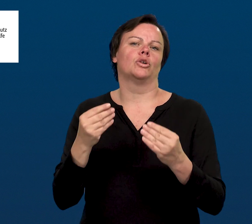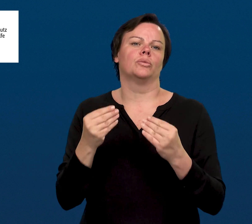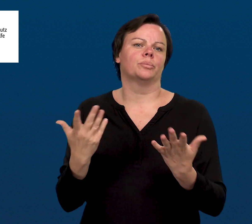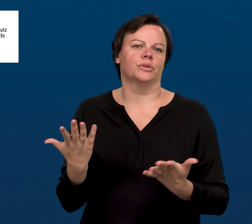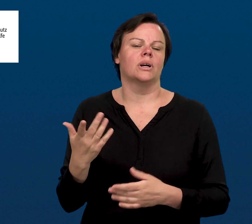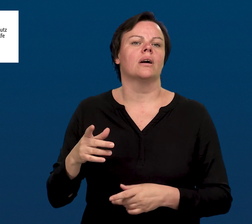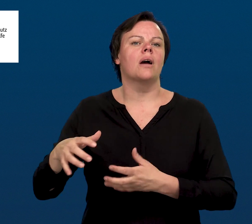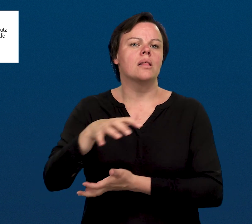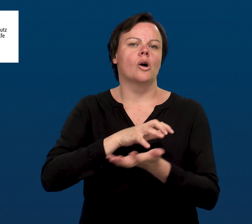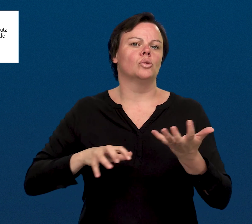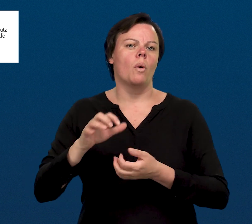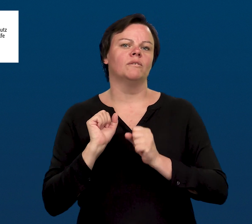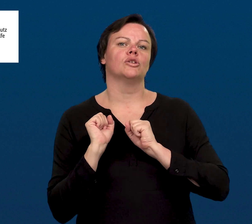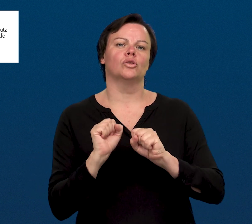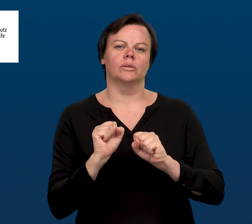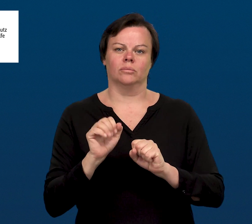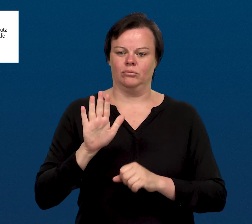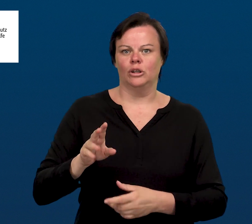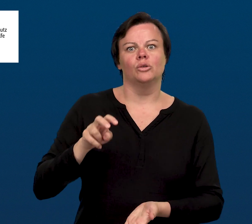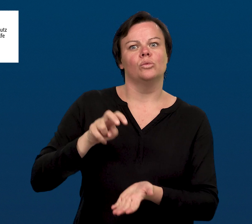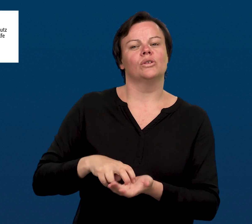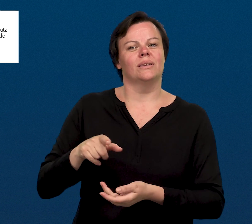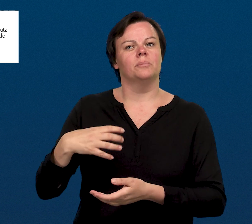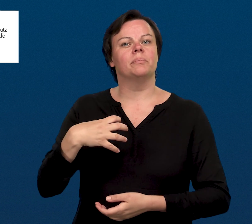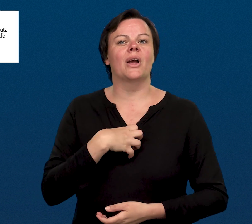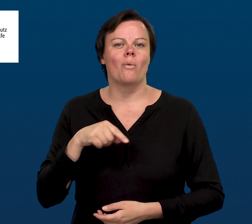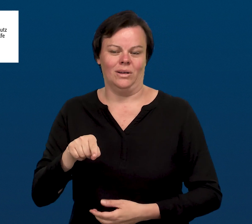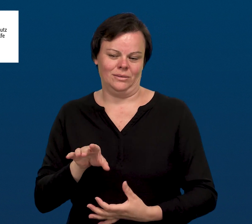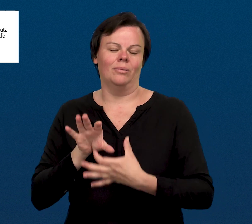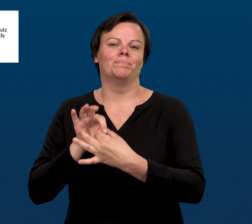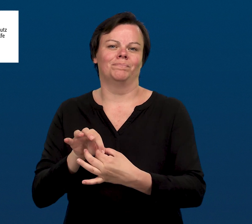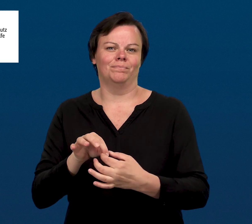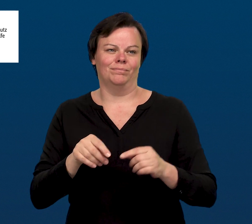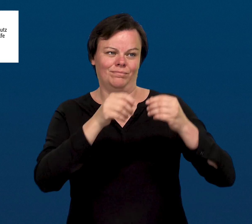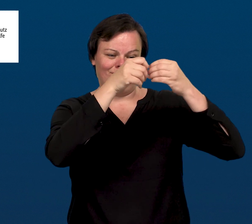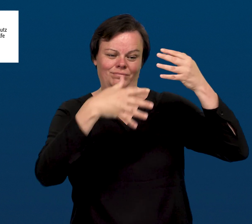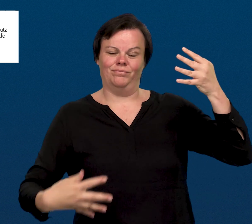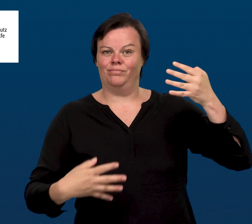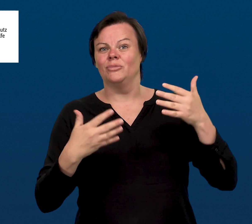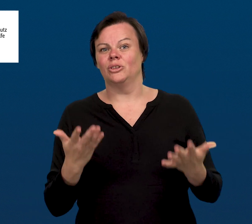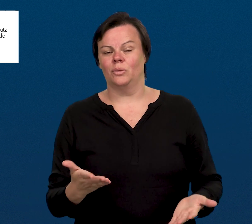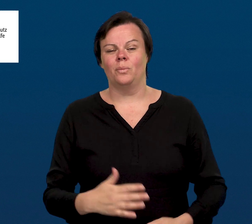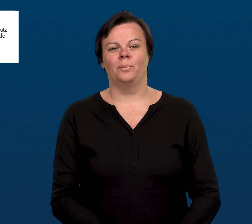in der Regel die für den Katastrophenschutz zuständigen Behörden.